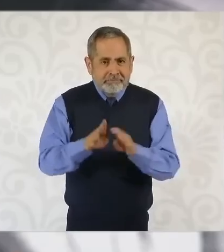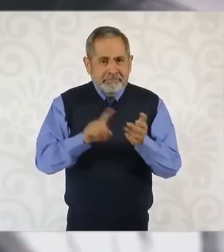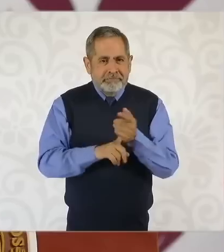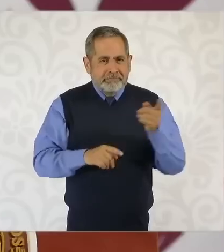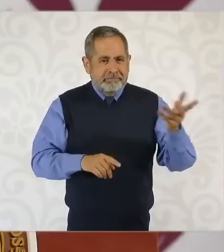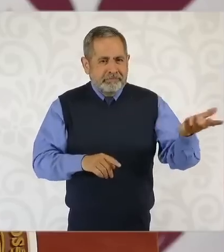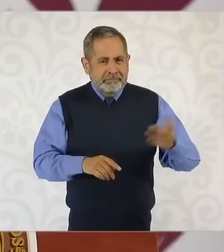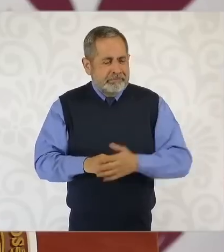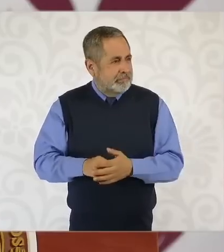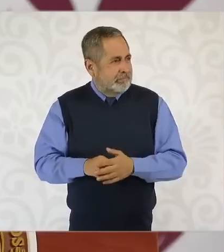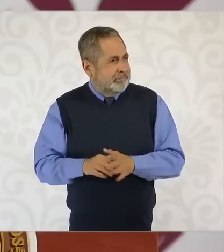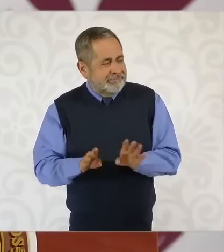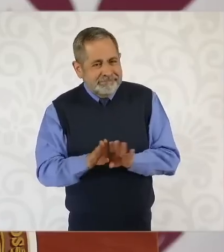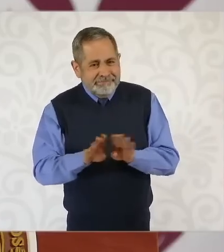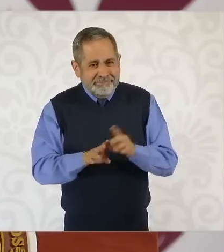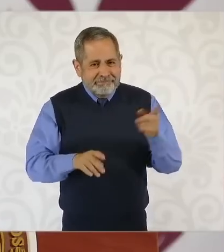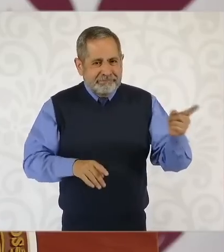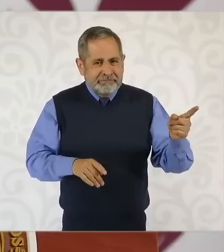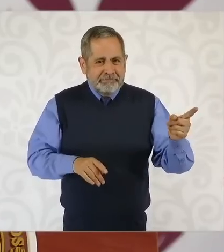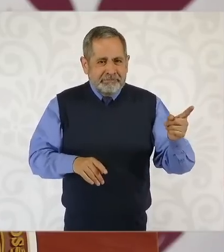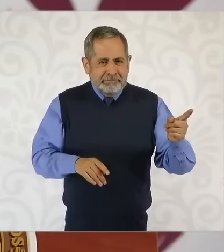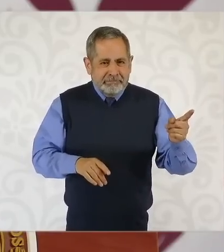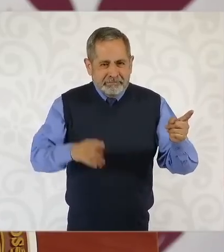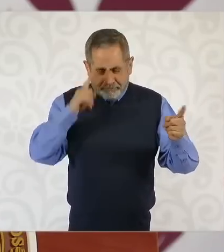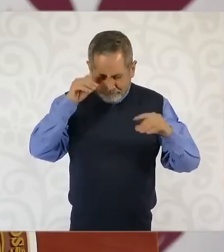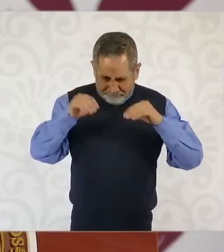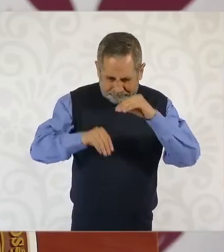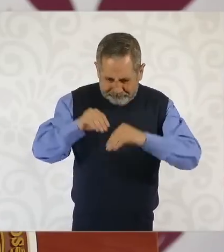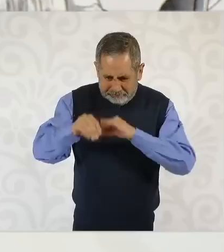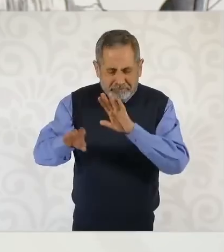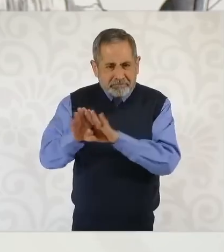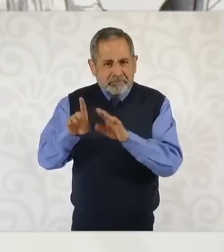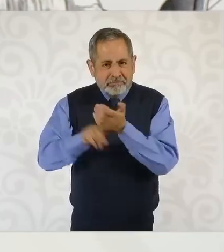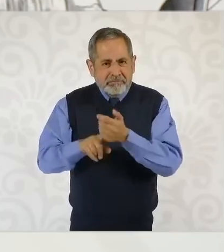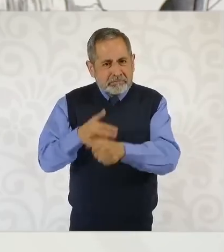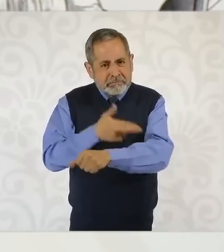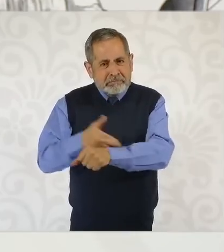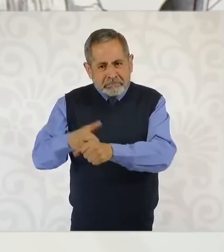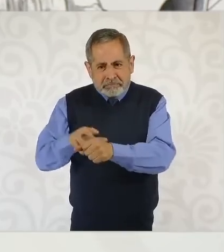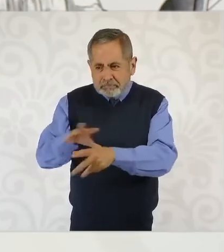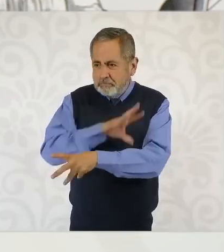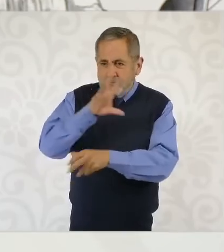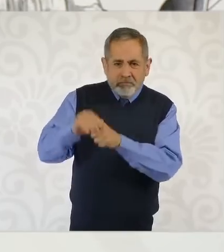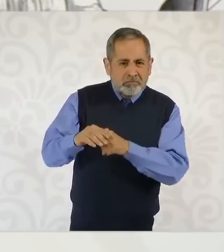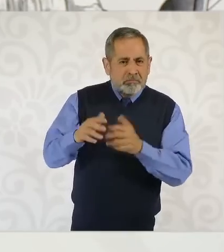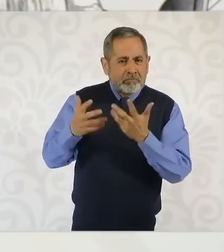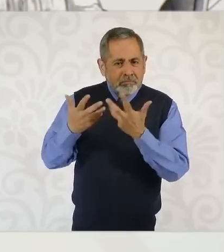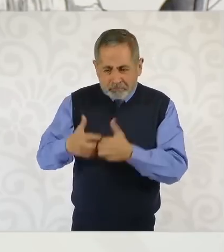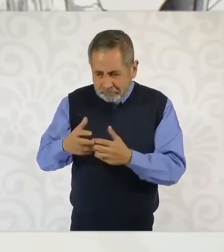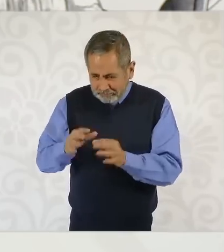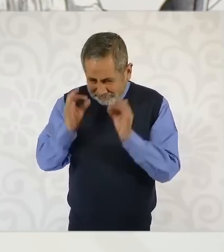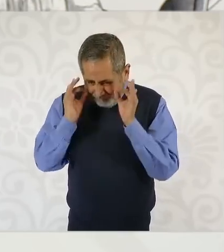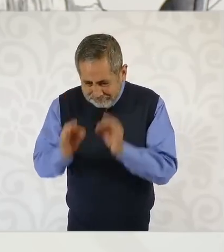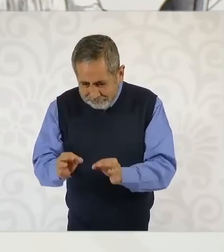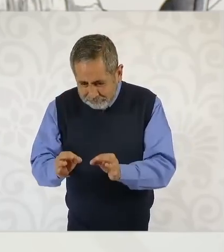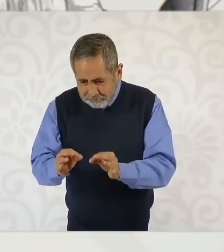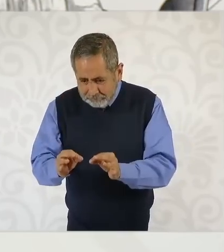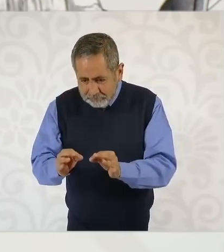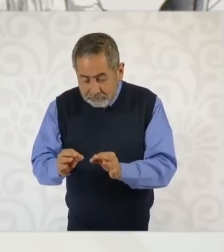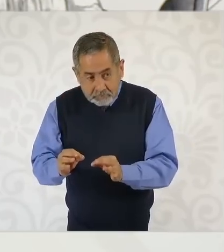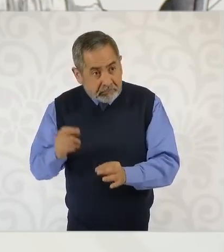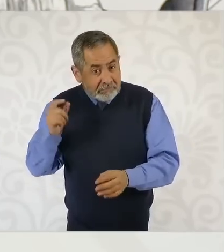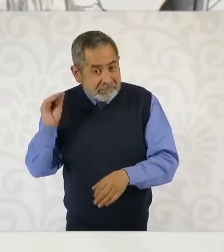sé cuántas veces para poderse hacer porque pues es una integración que se dio por muchos años